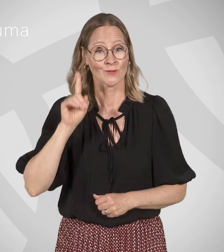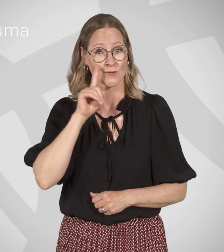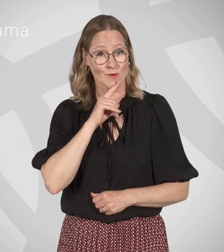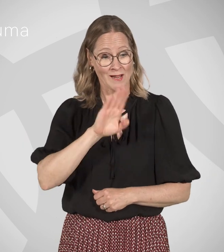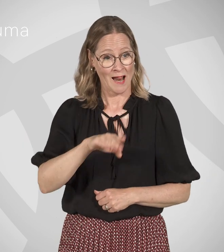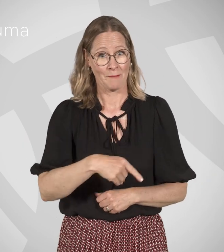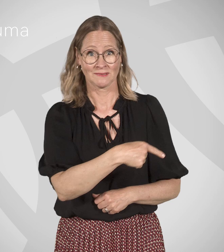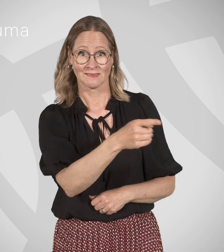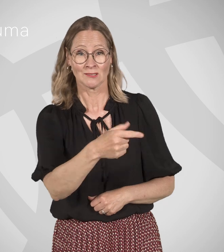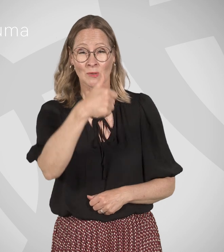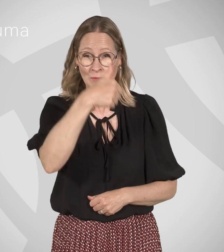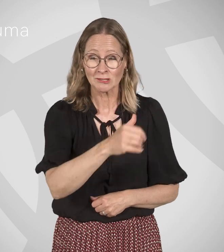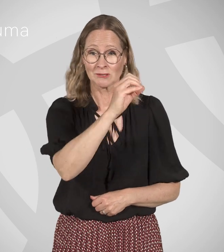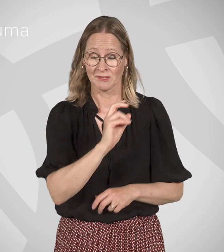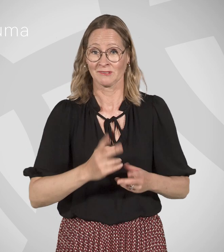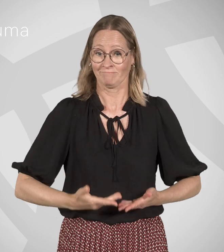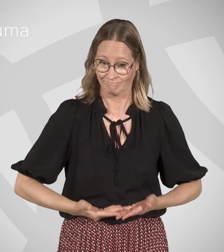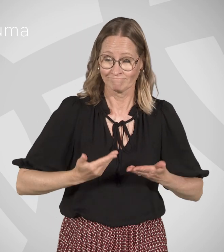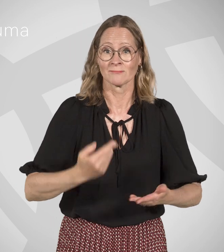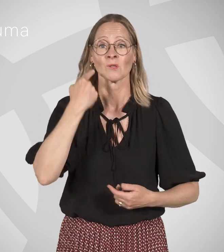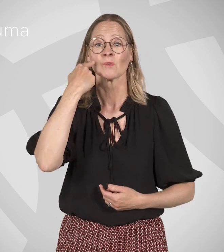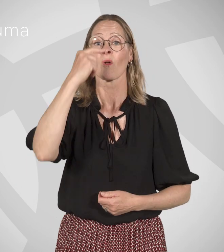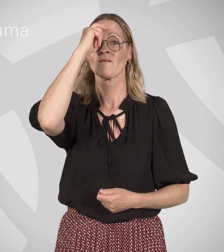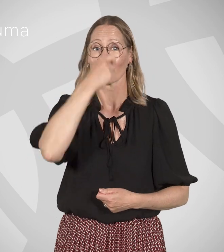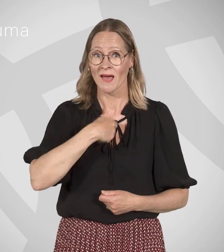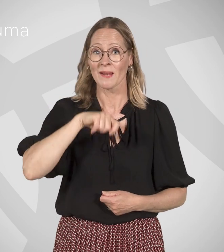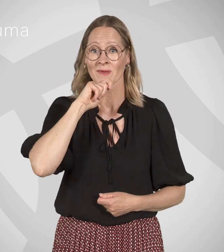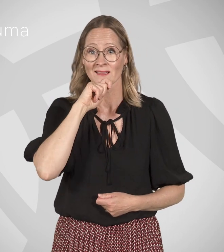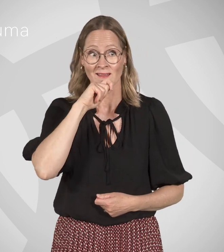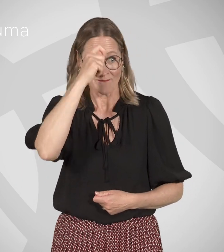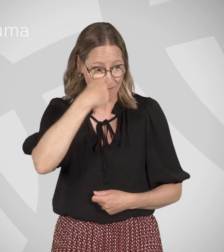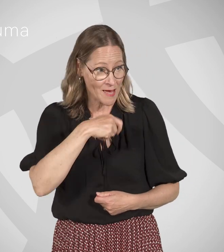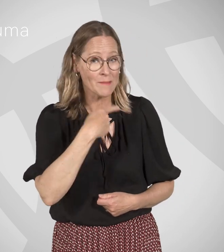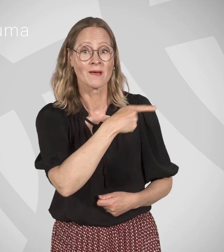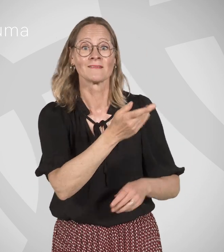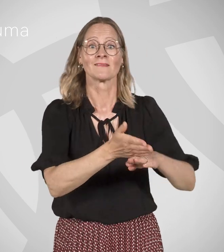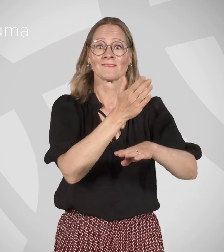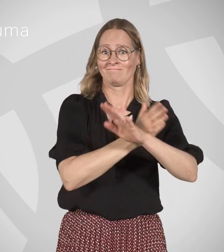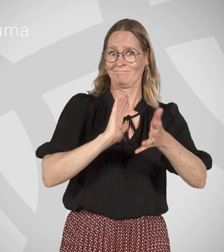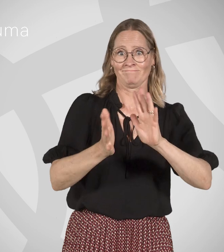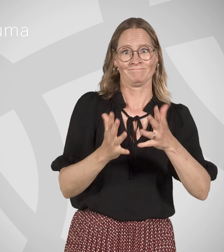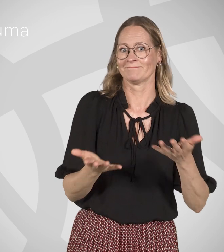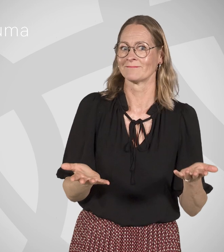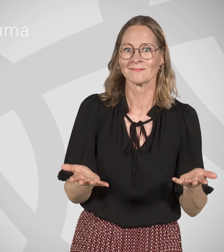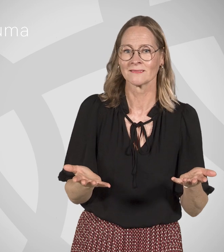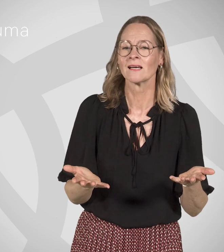Kuuroista lapsista 90 prosenttia syntyy kuuleville vanhemmille, - jotka eivät entuudestaan osaa viittoa.